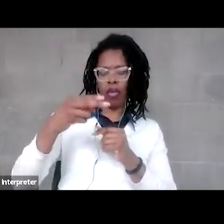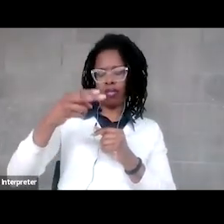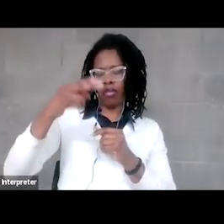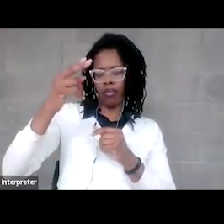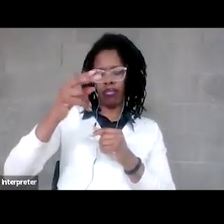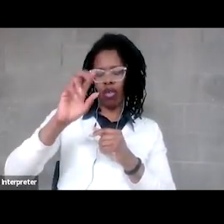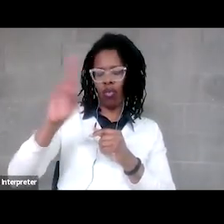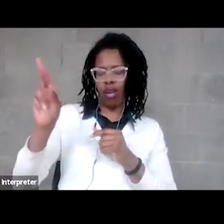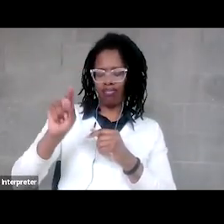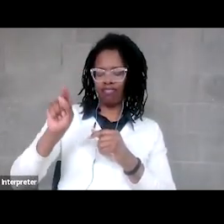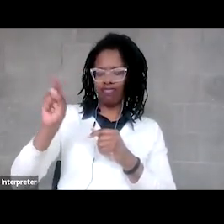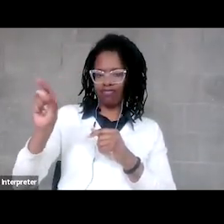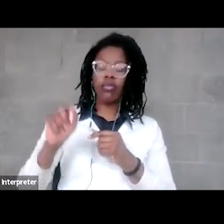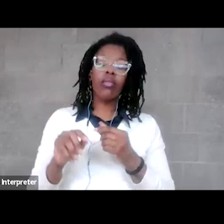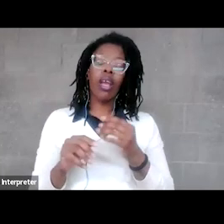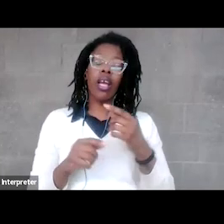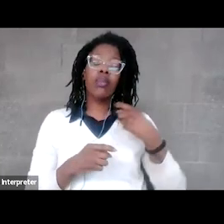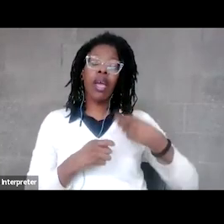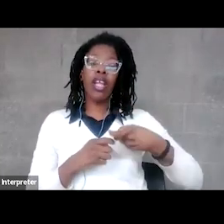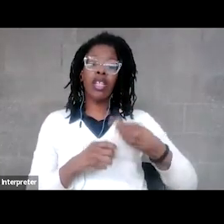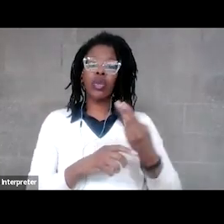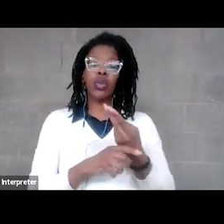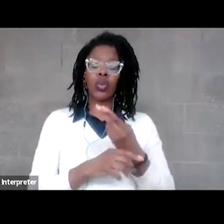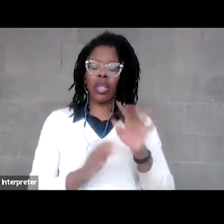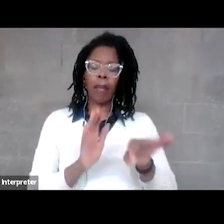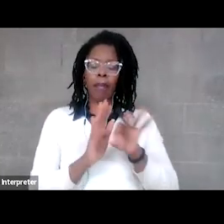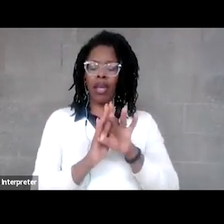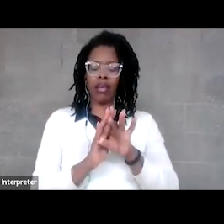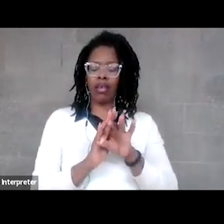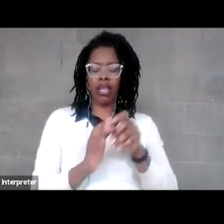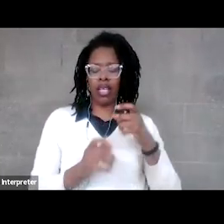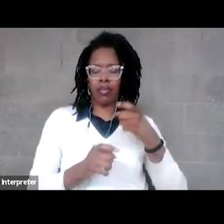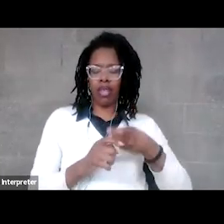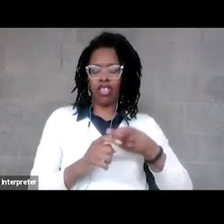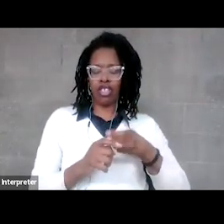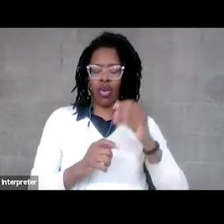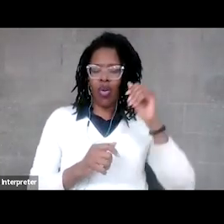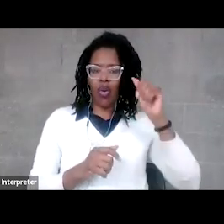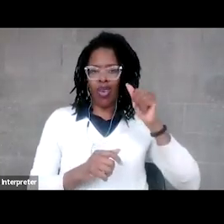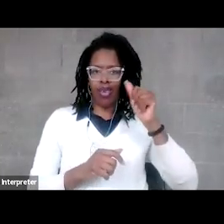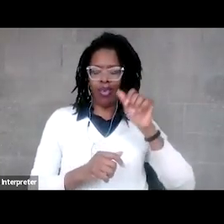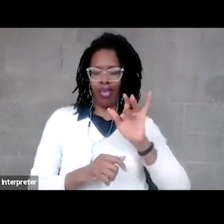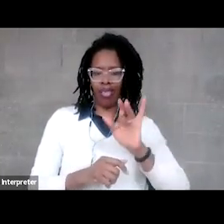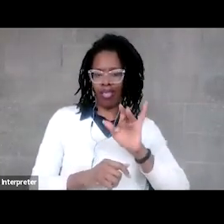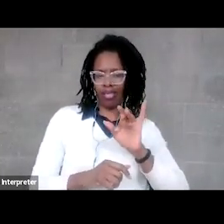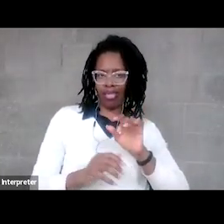y para escuchar en español, usen y elijan el icono de audio en español. Estamos realmente emocionados de hacer que todas